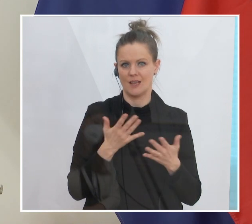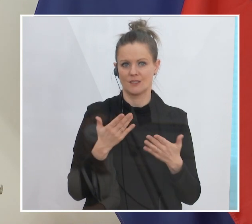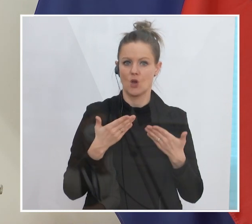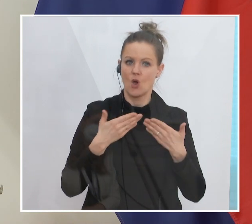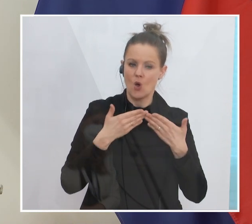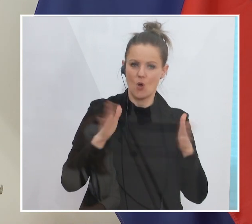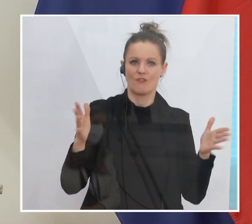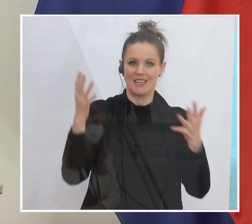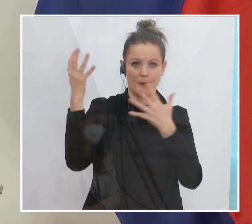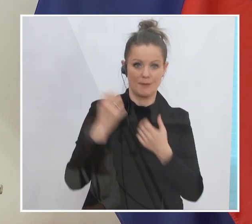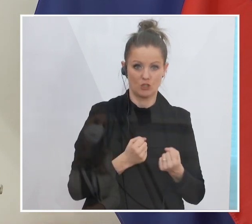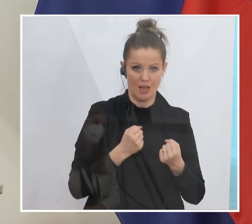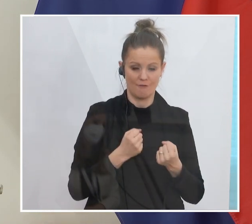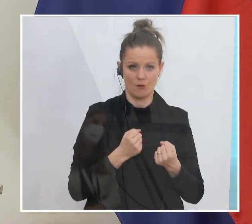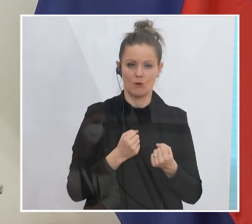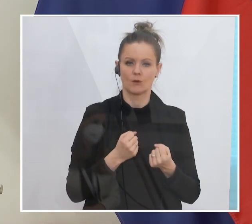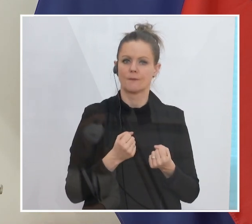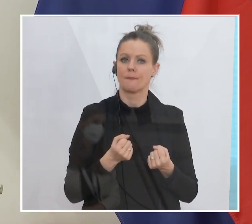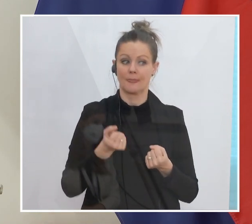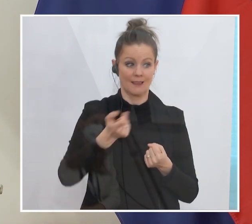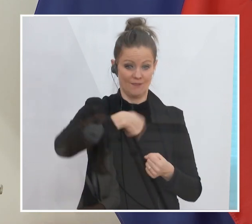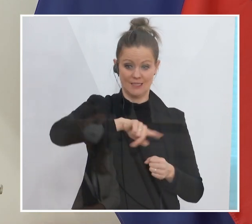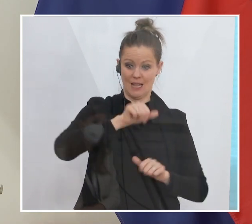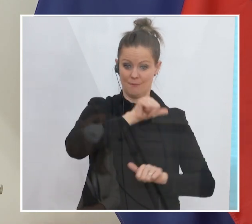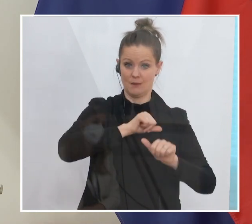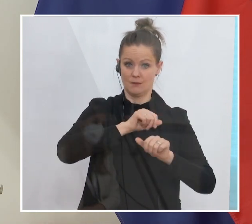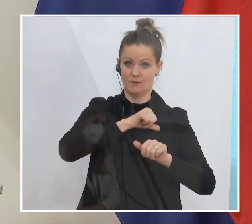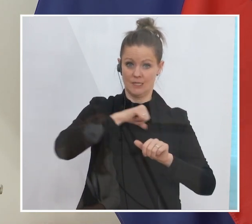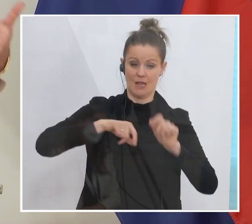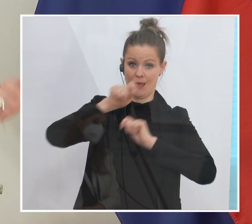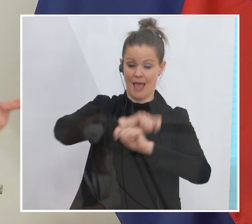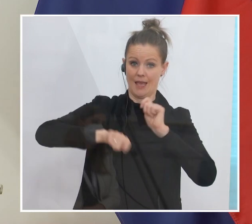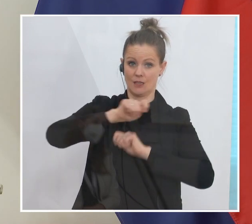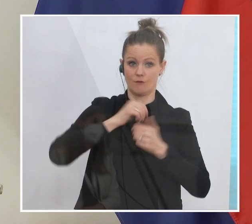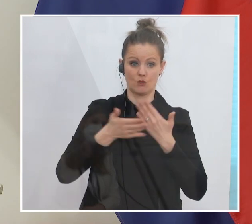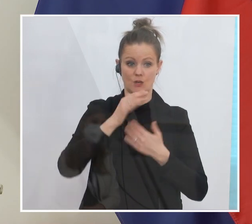Beschaffung, also überall dort, wo wir selber einkaufen, bei der Justiz beispielsweise,